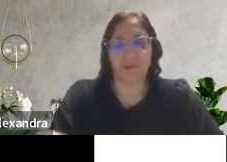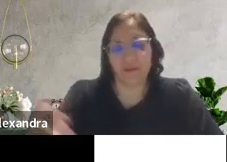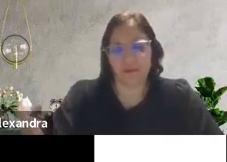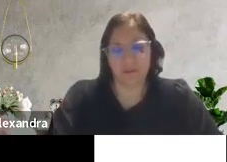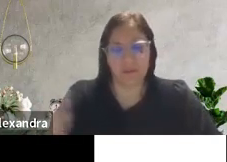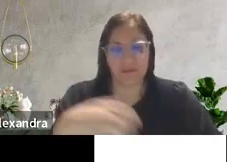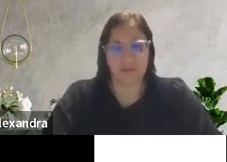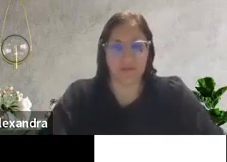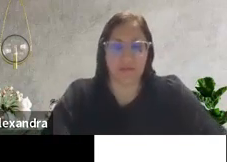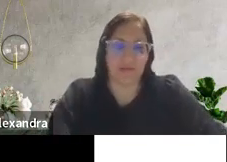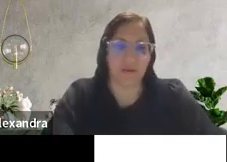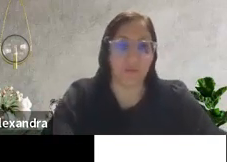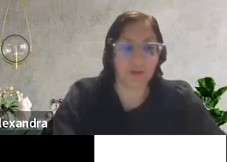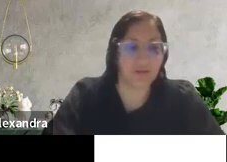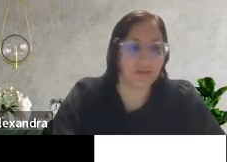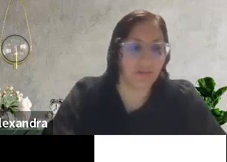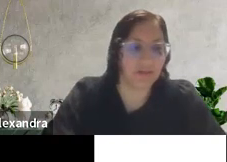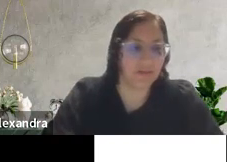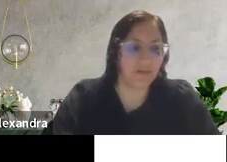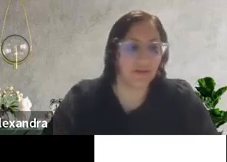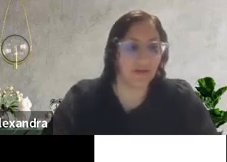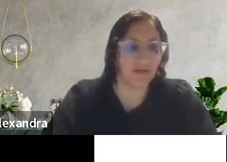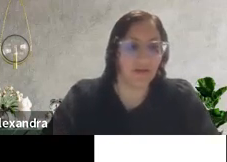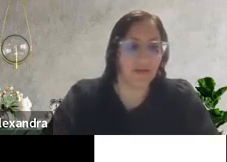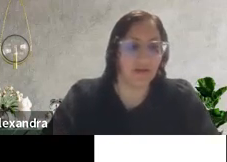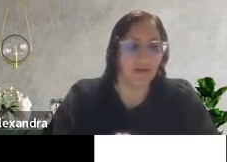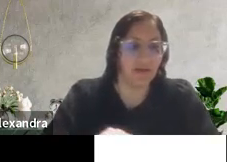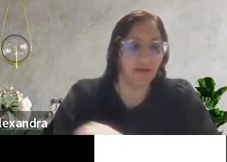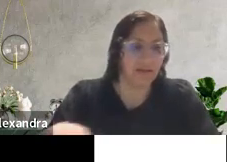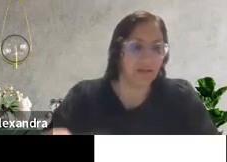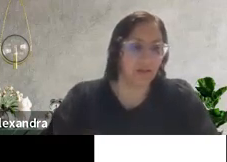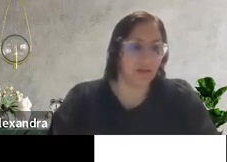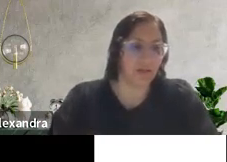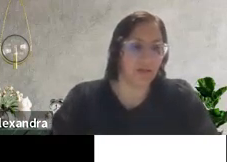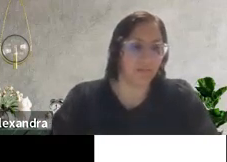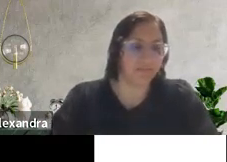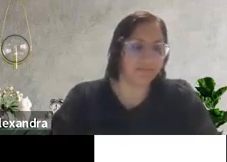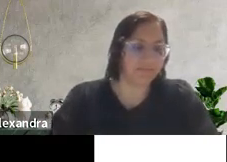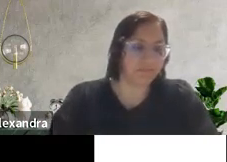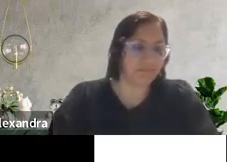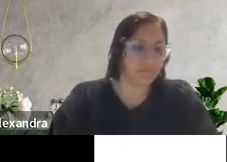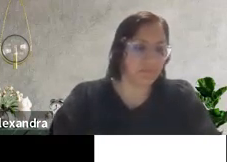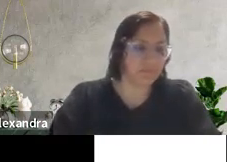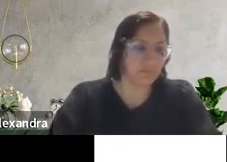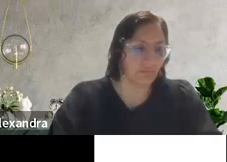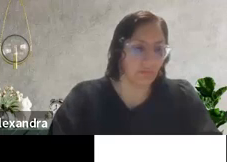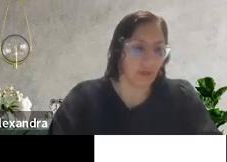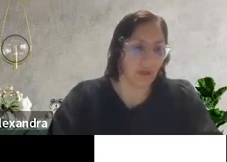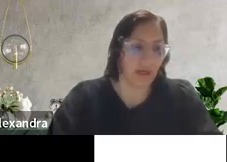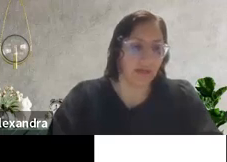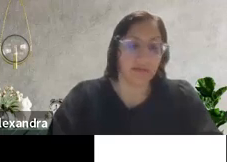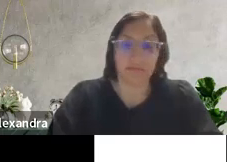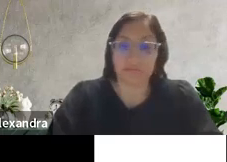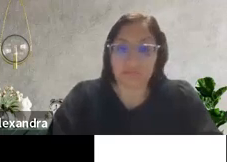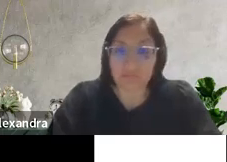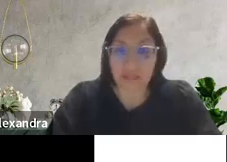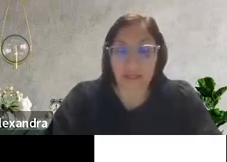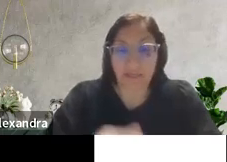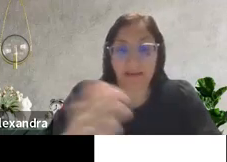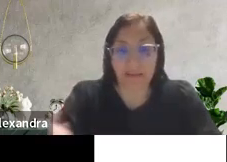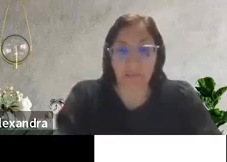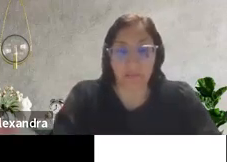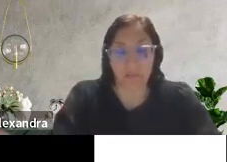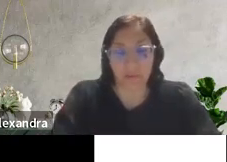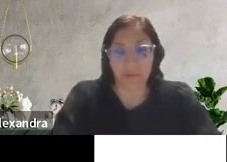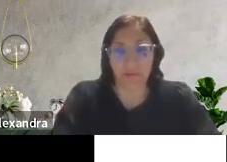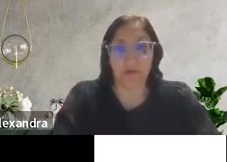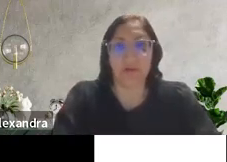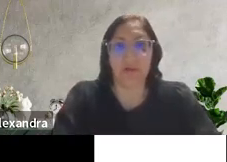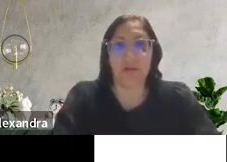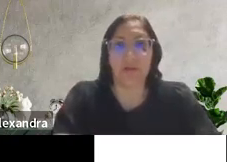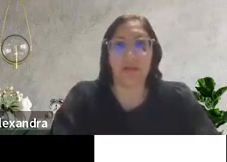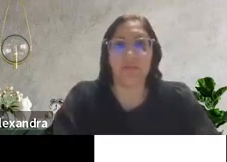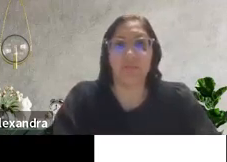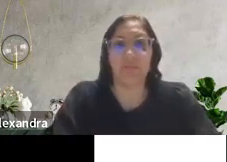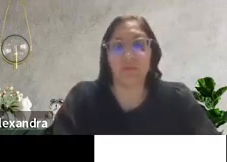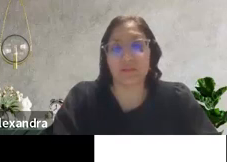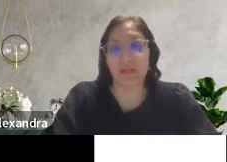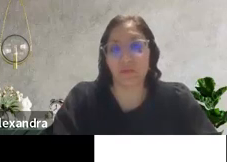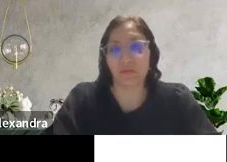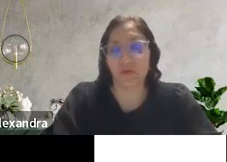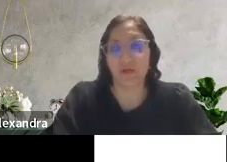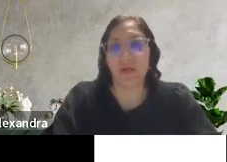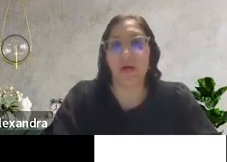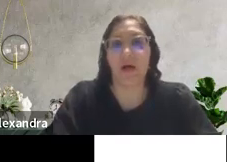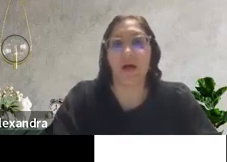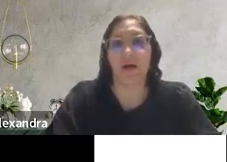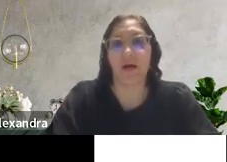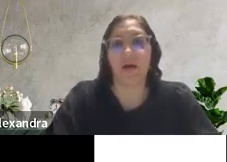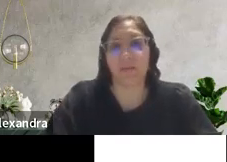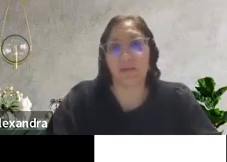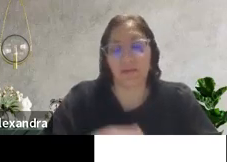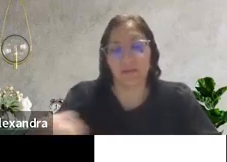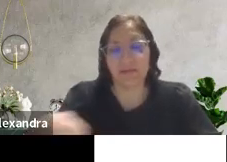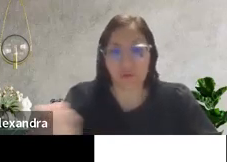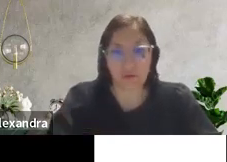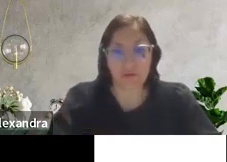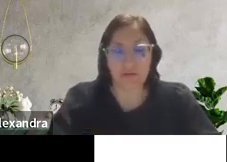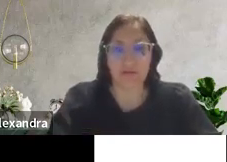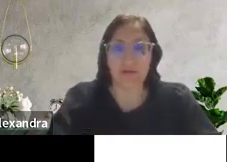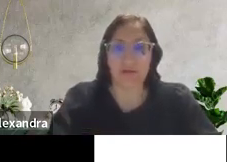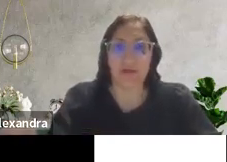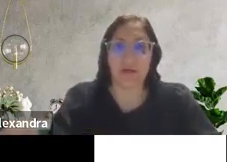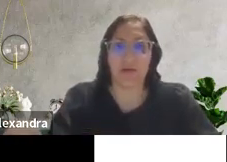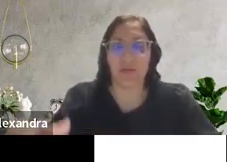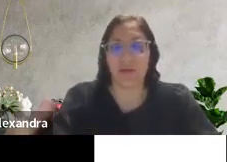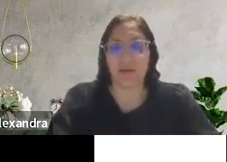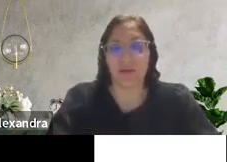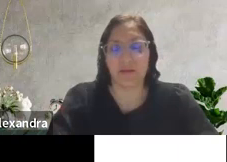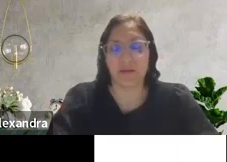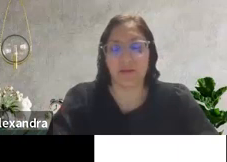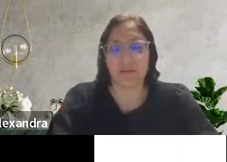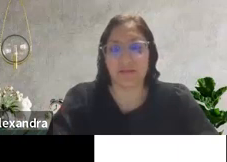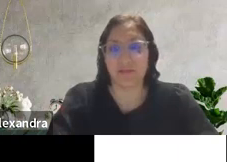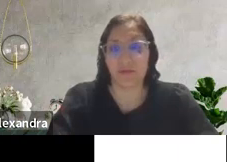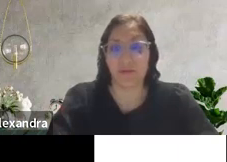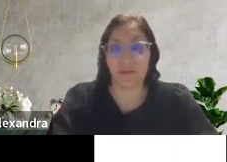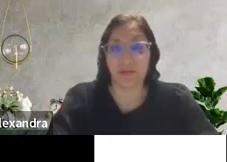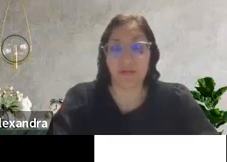capacidad de saber dónde se encuentra en un espacio determinado. Entonces esto les va a ayudar a sentirse más seguros, porque es como bien encino 1 000 Antes se sienten inseguros, porque cuando especialmente están perdiendo pues esa visión, que es progresiva, se les está a su capacidad visual, sienten temor de dónde está su campo visual.